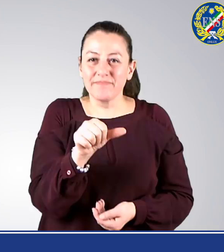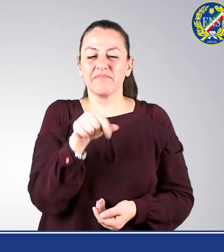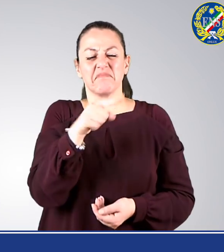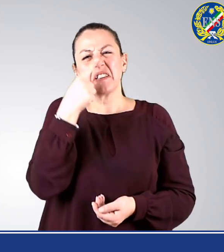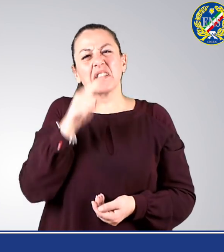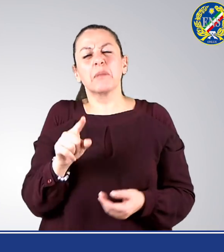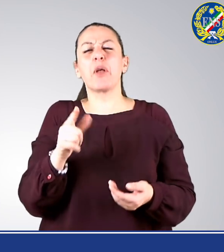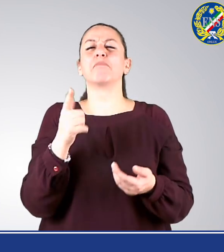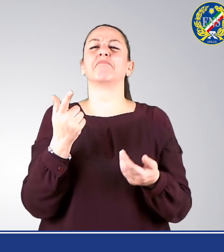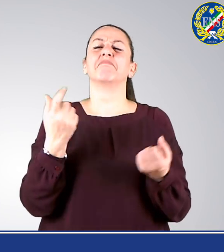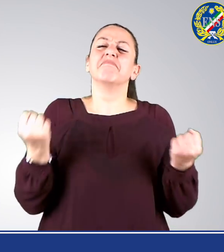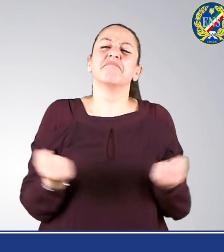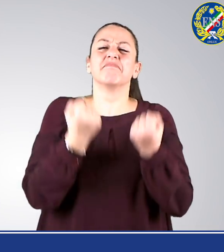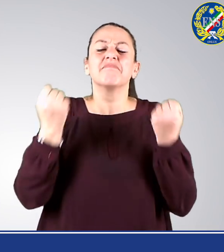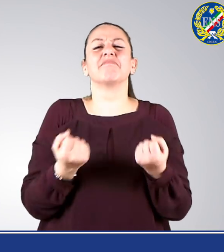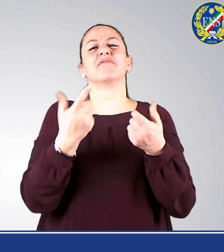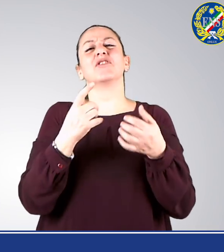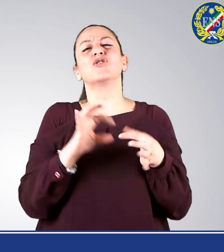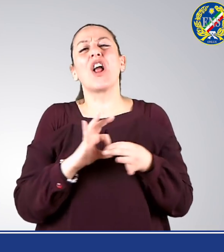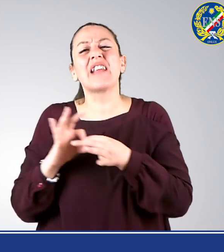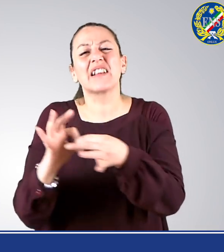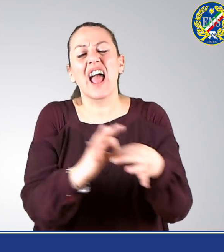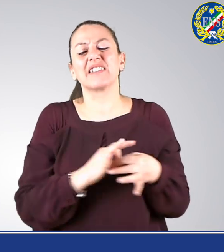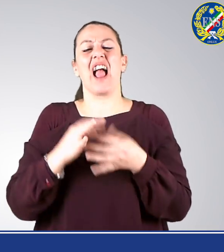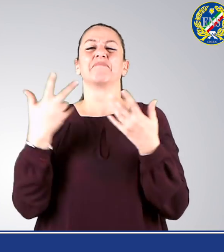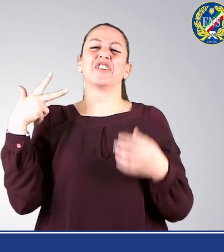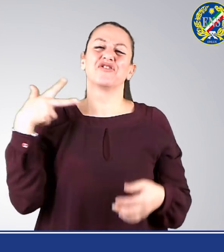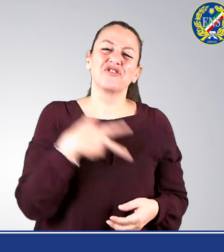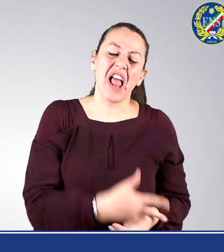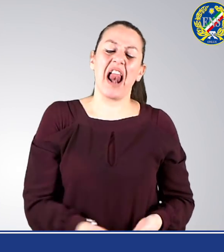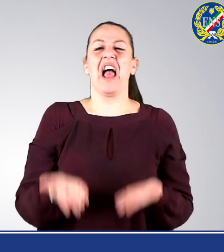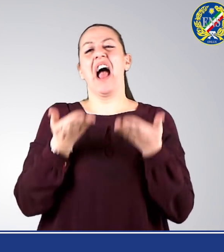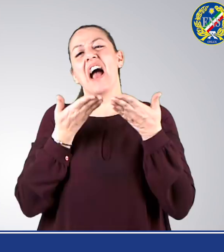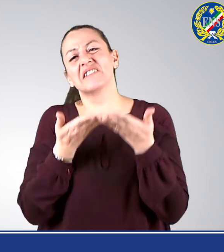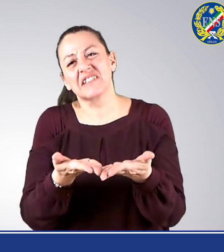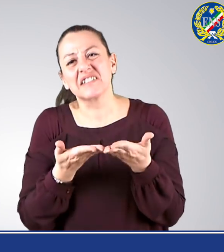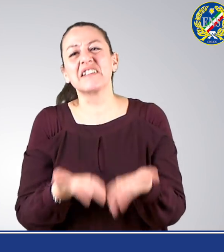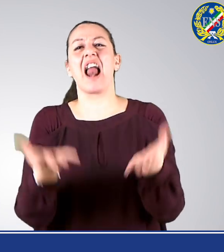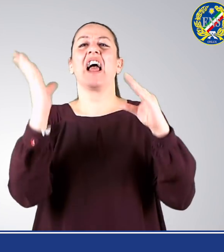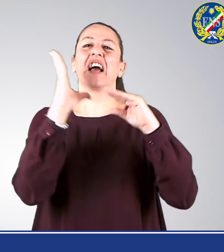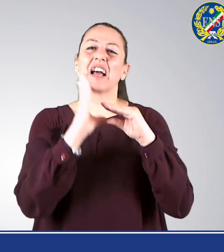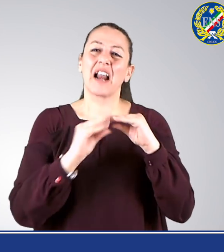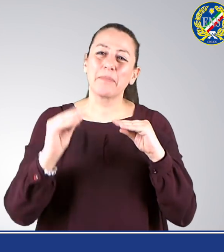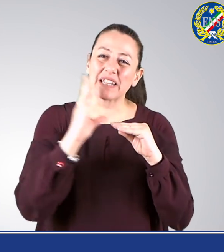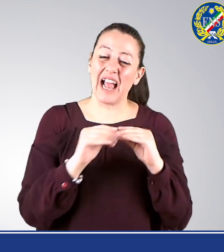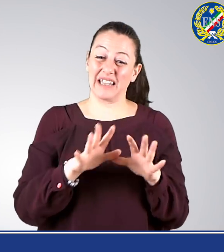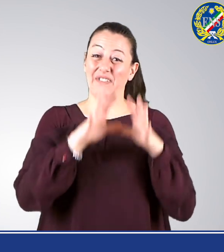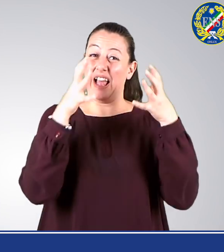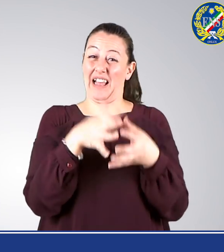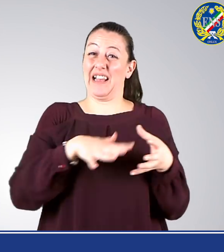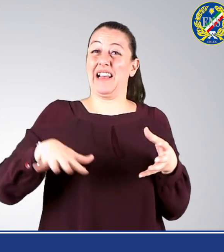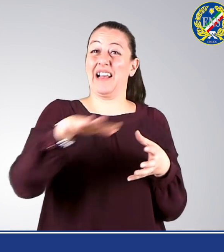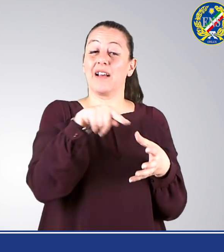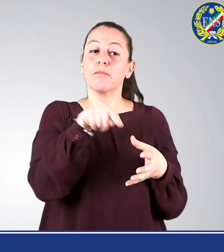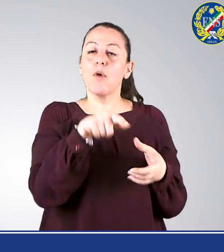che operano nella solidarietà sociale, nell'assistenza e nella riabilitazione